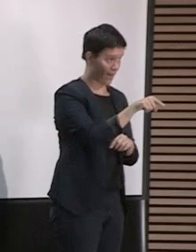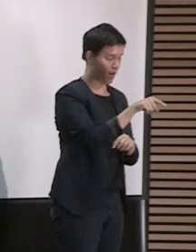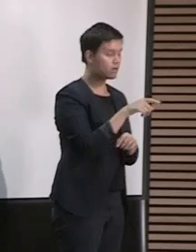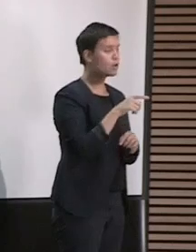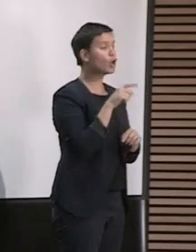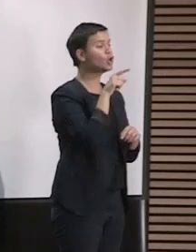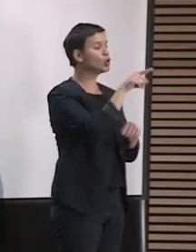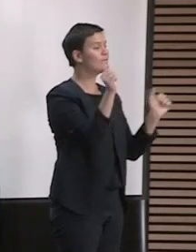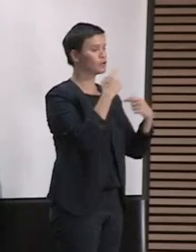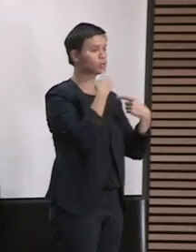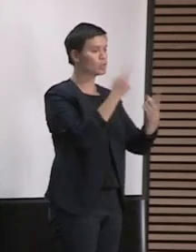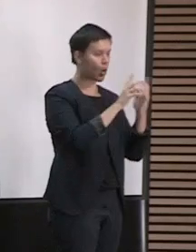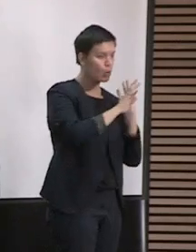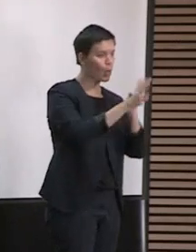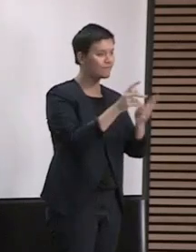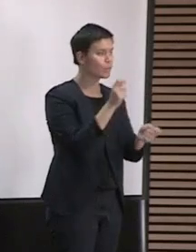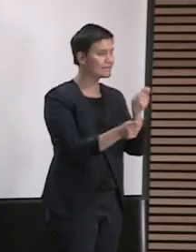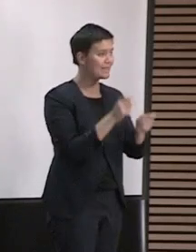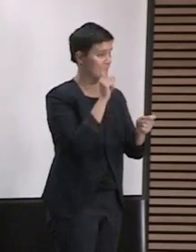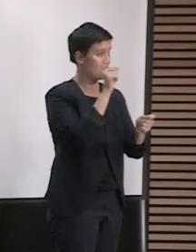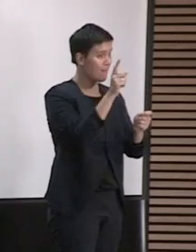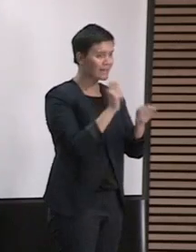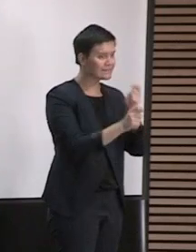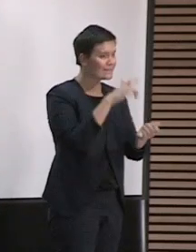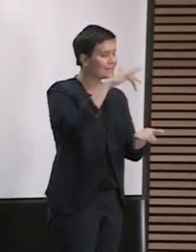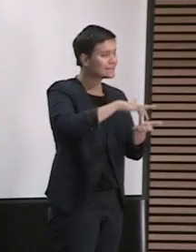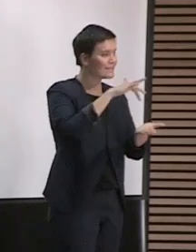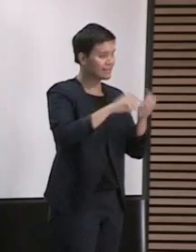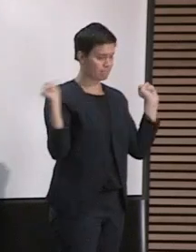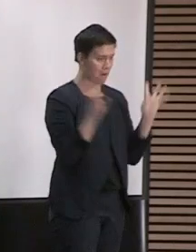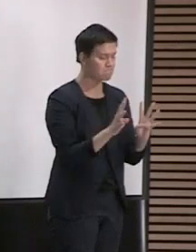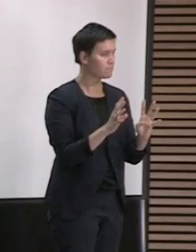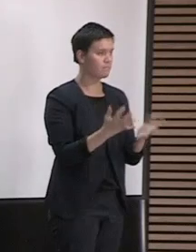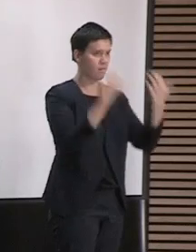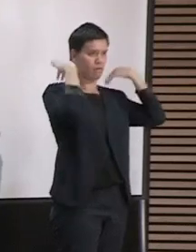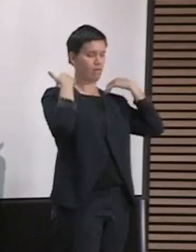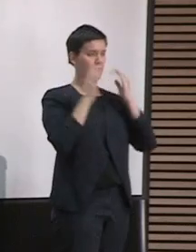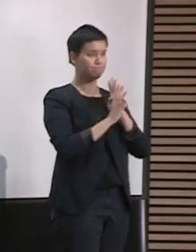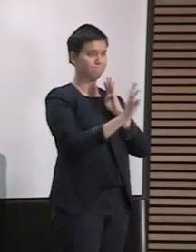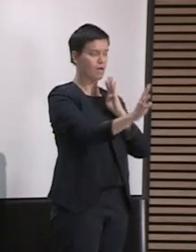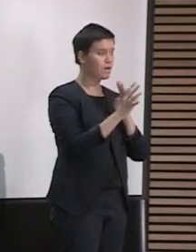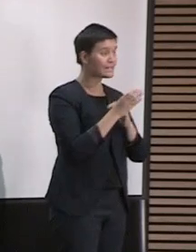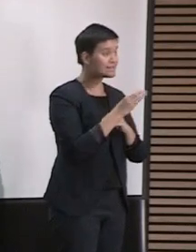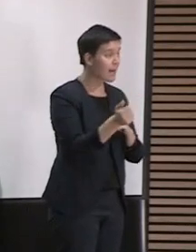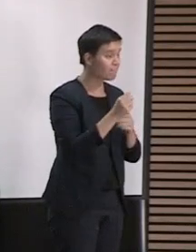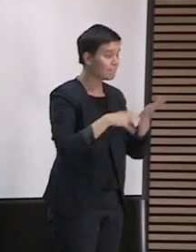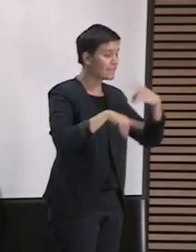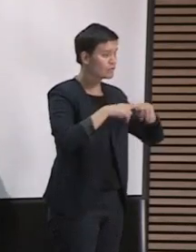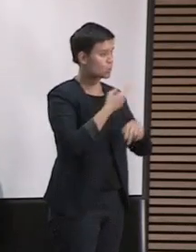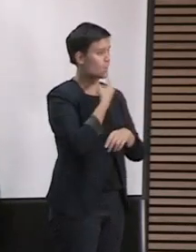Inanahi i tono koe mo nga akonga i Maunga Albert